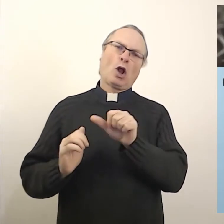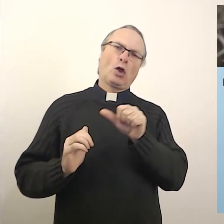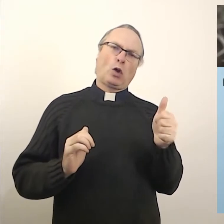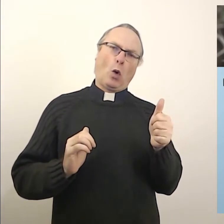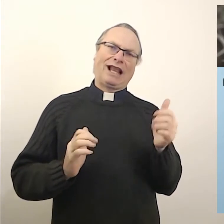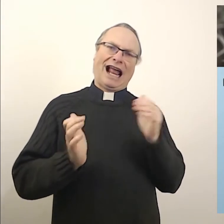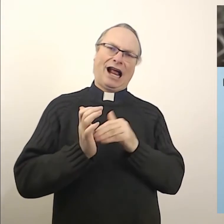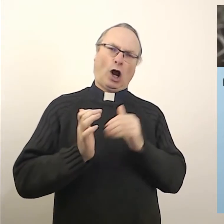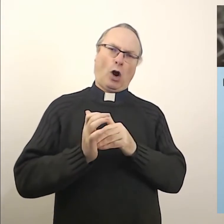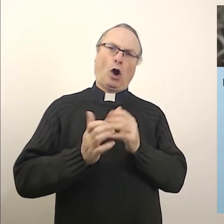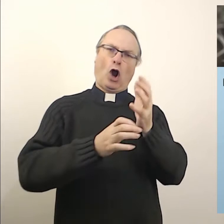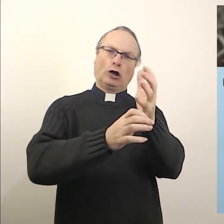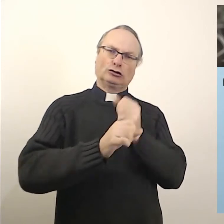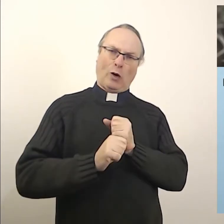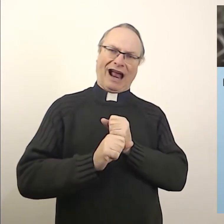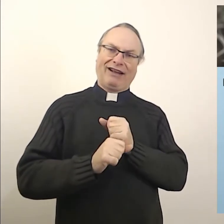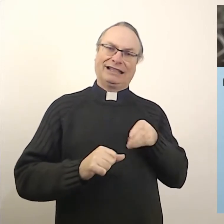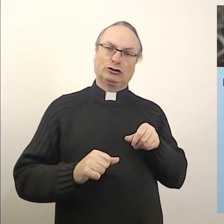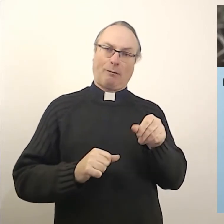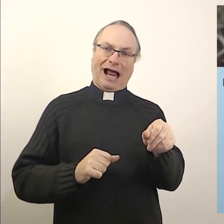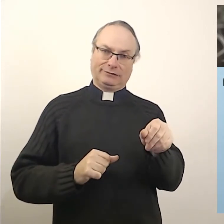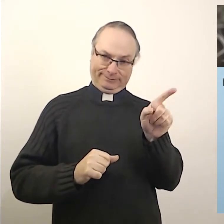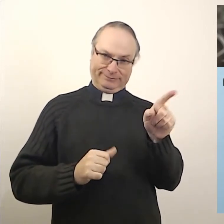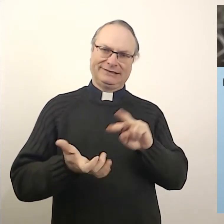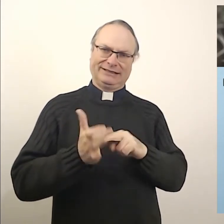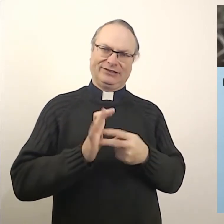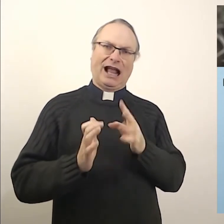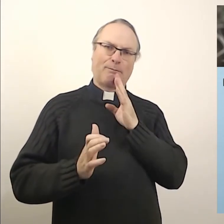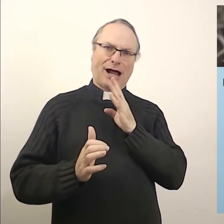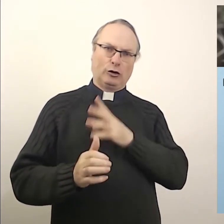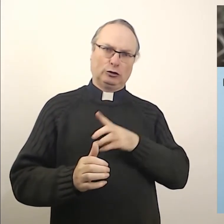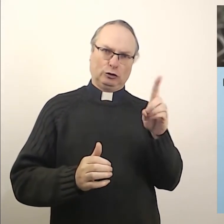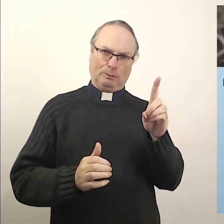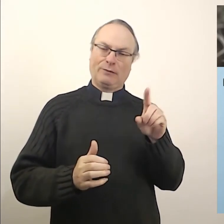D'autres encore reçoivent la semence (qui signifie la Parole de Dieu)